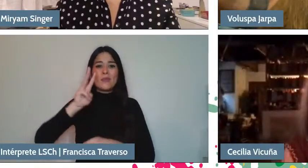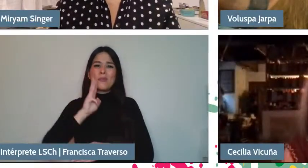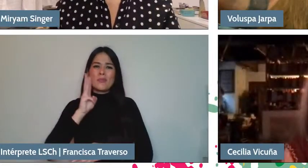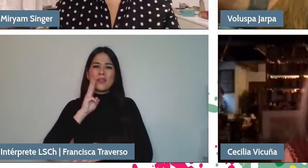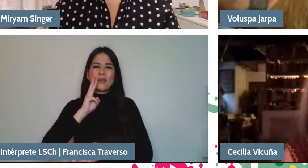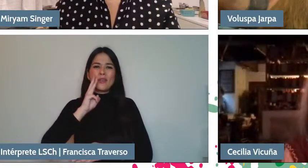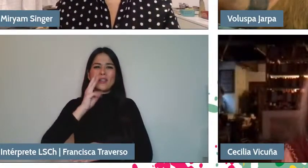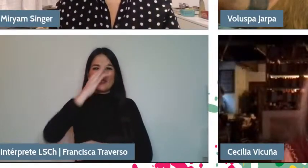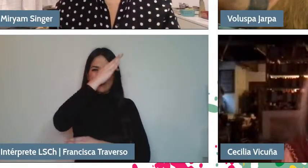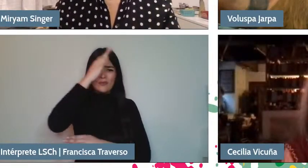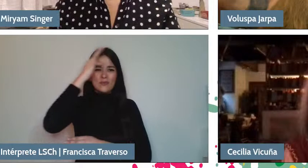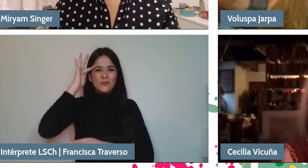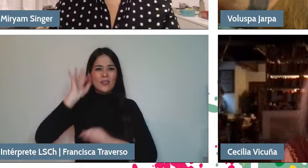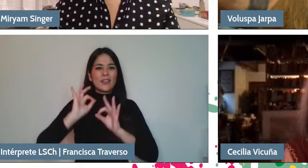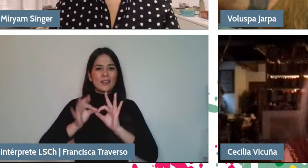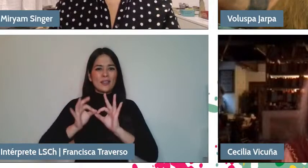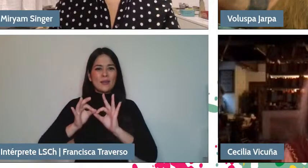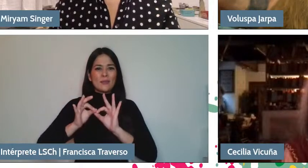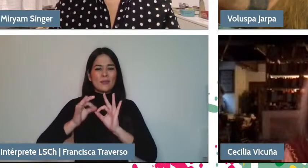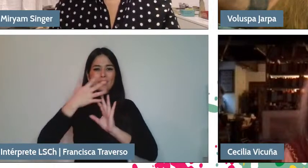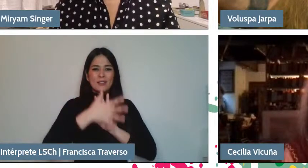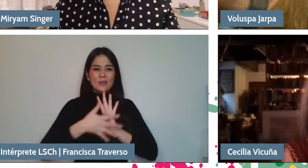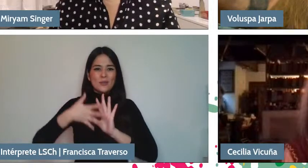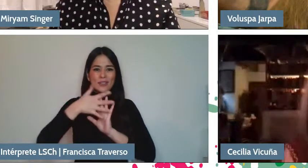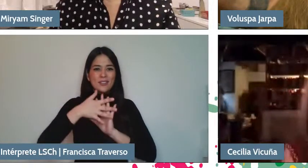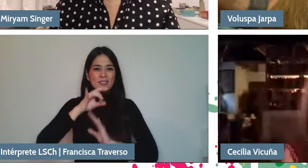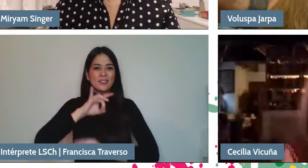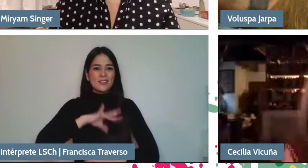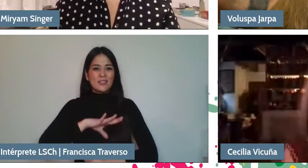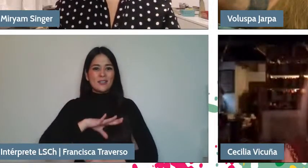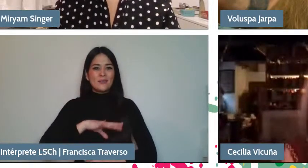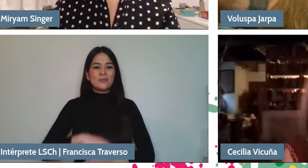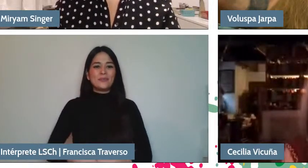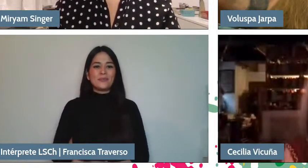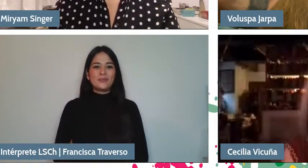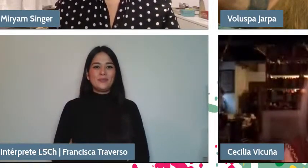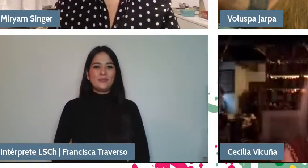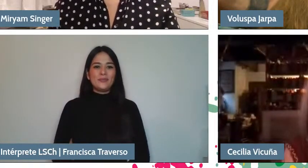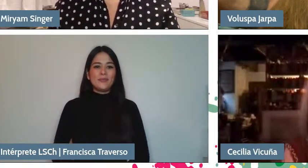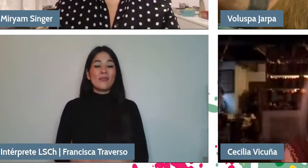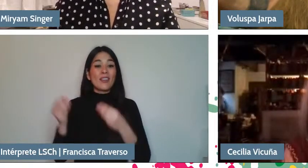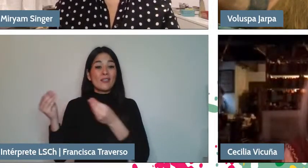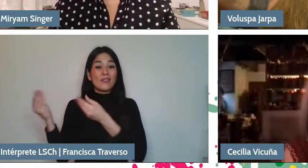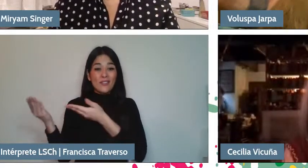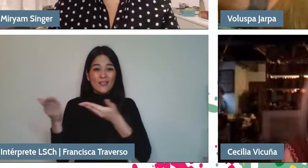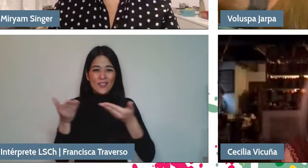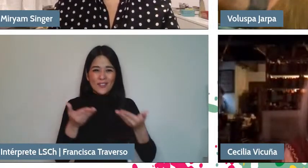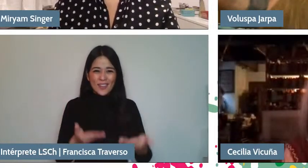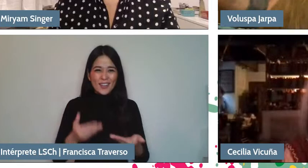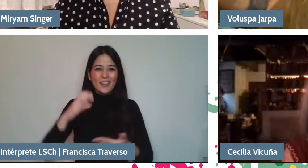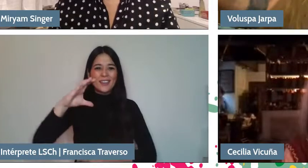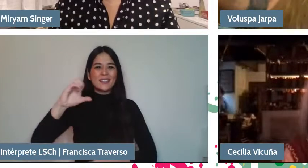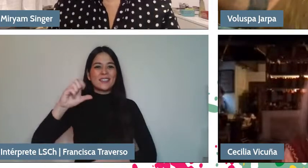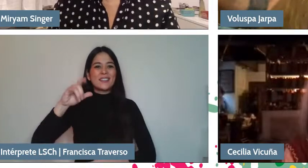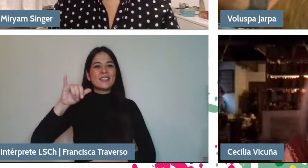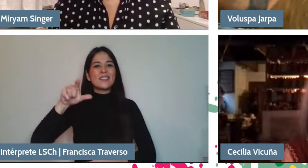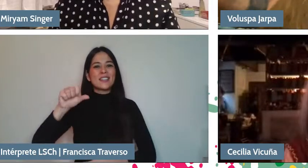intérprete de lengua de señas chilena. Bienvenidas, Cecilia y Voluspa.